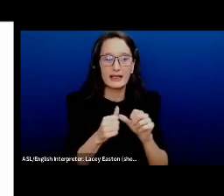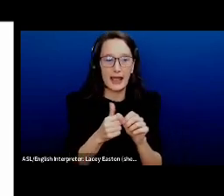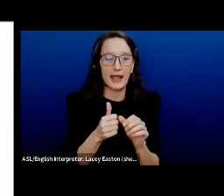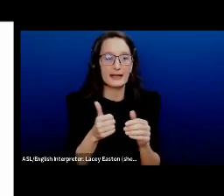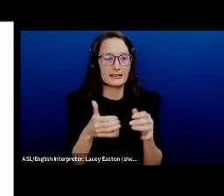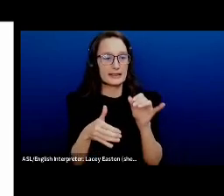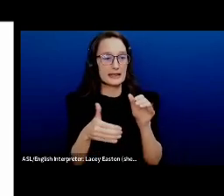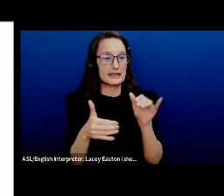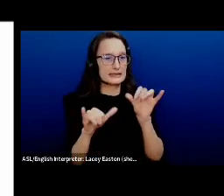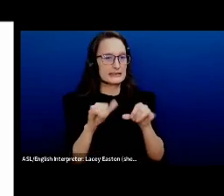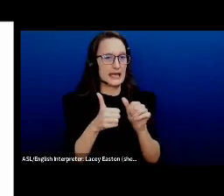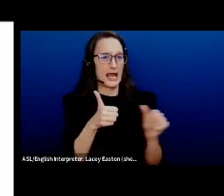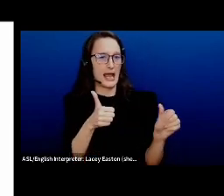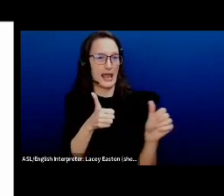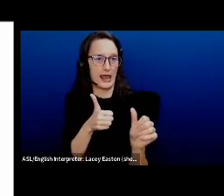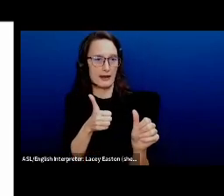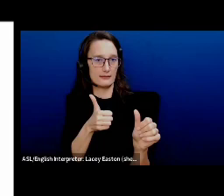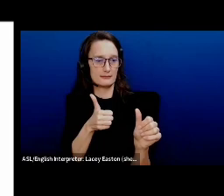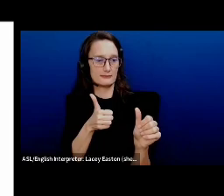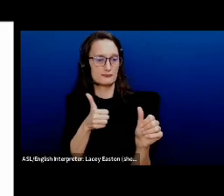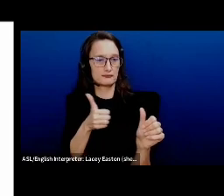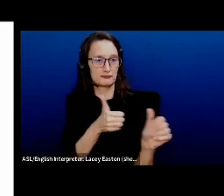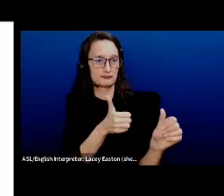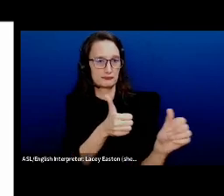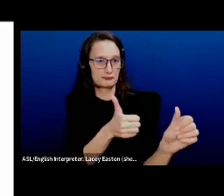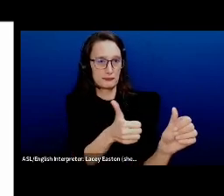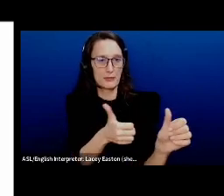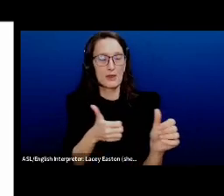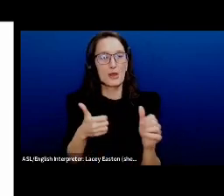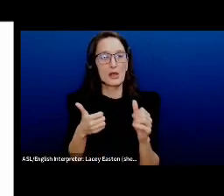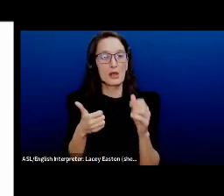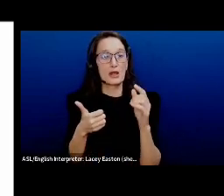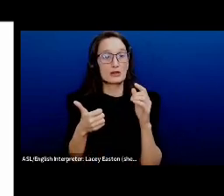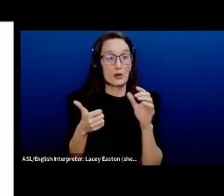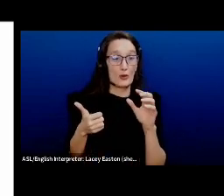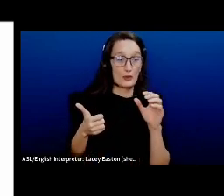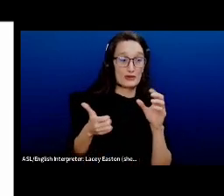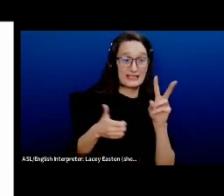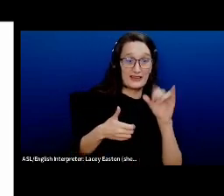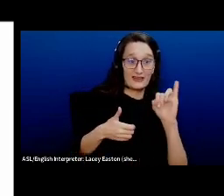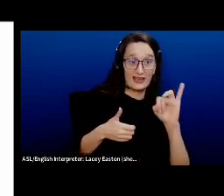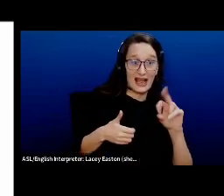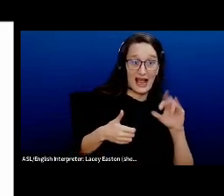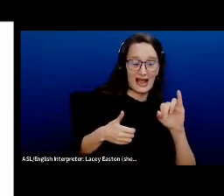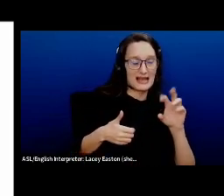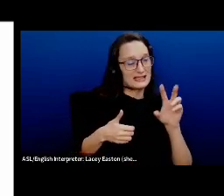Después de haber completado la segunda lección, ahora pueden enseñarla mientras se